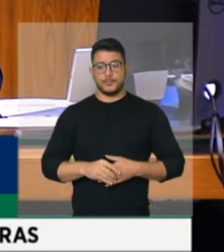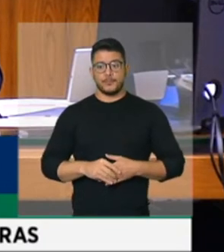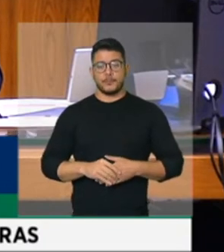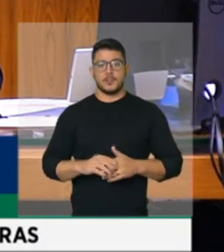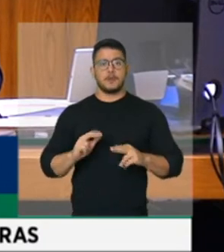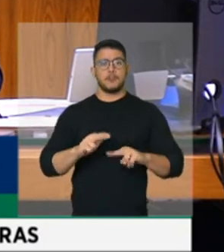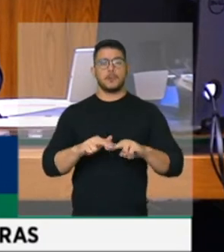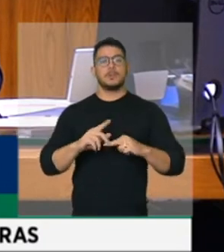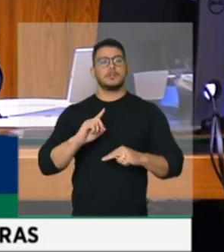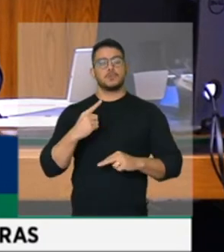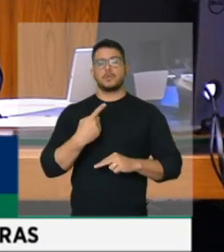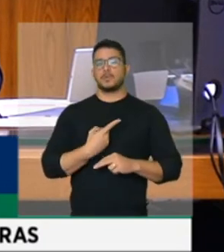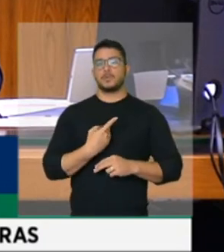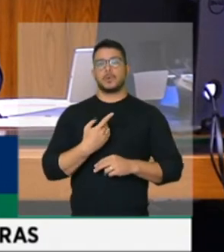CUMPRINDO UM ACORDO DE PROCEDIMENTO NUM PERÍODO DE